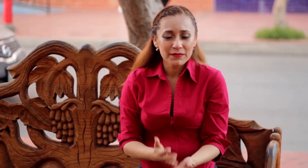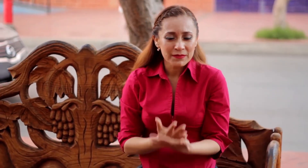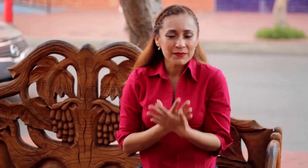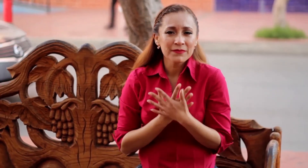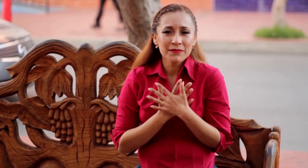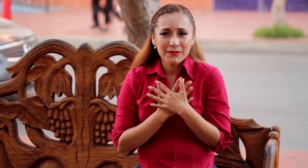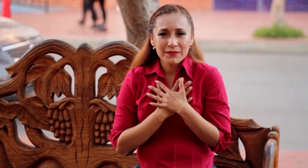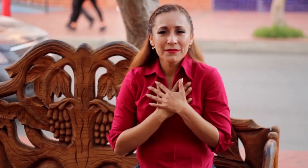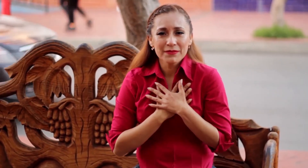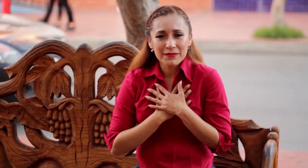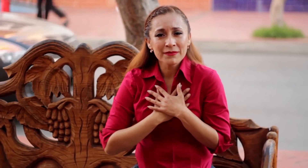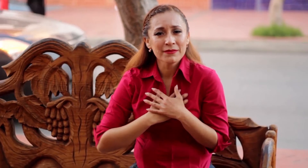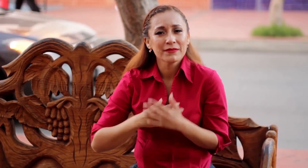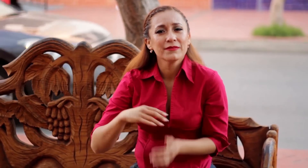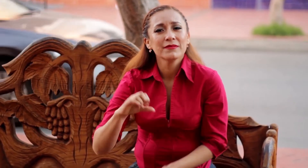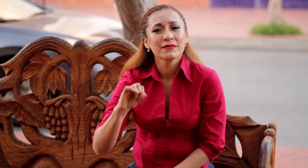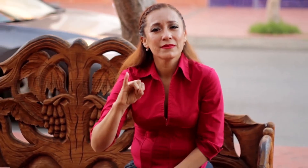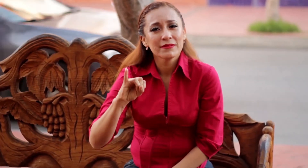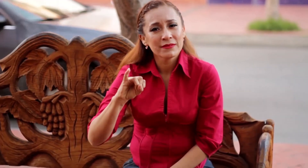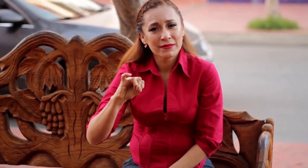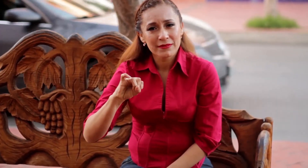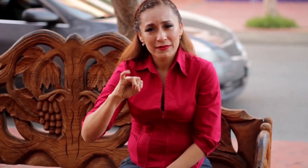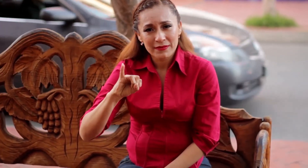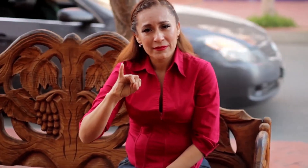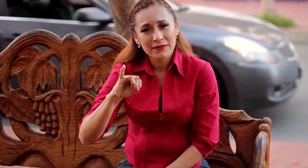si te amaría